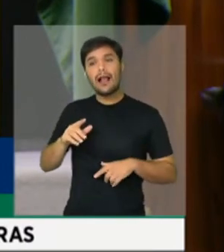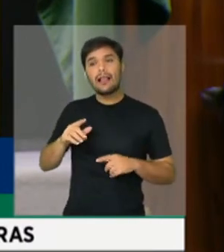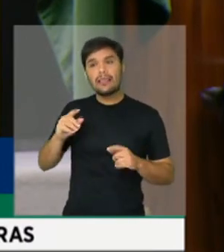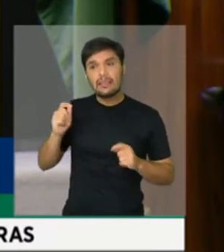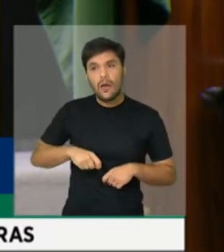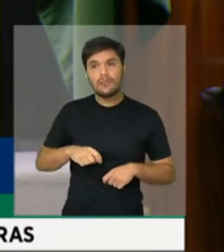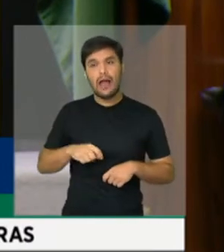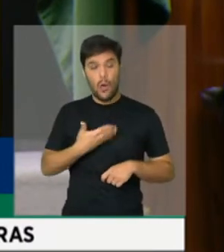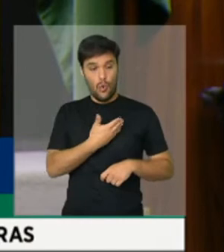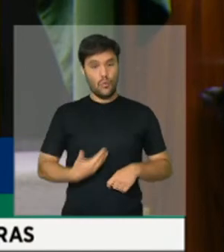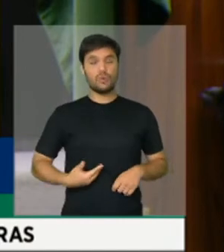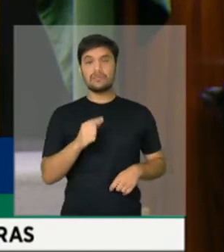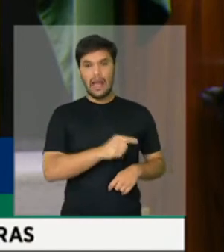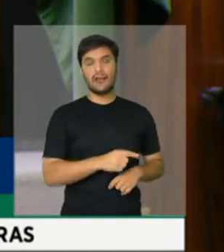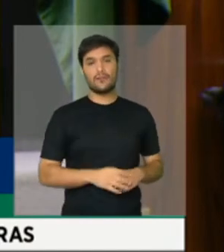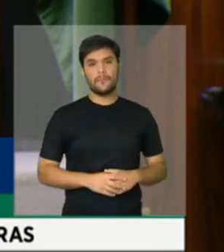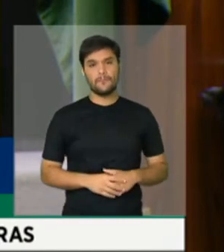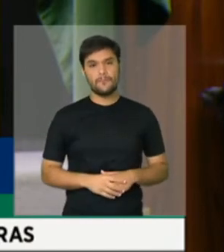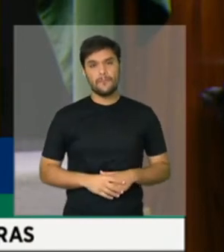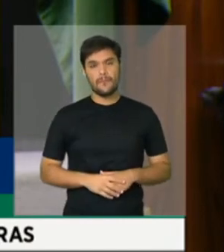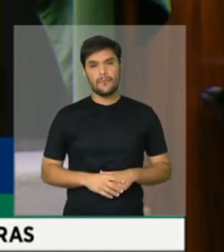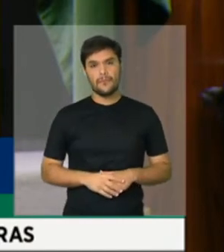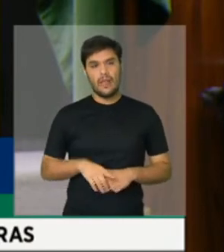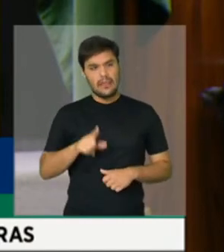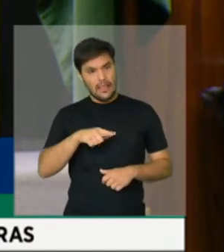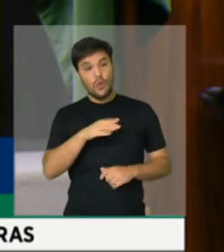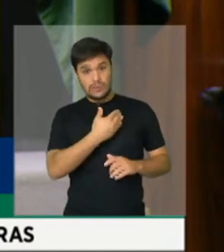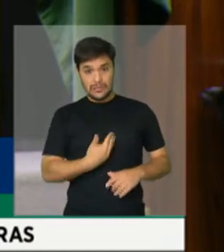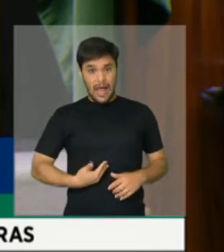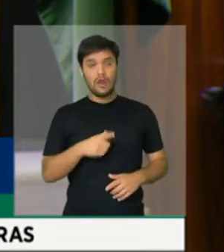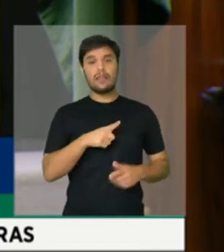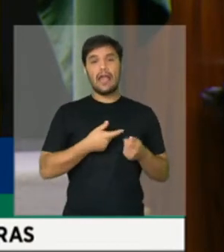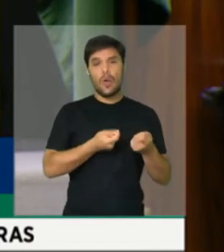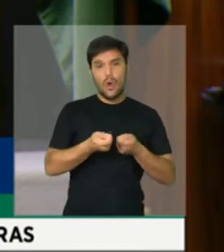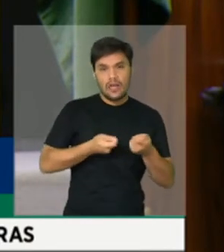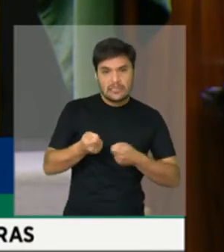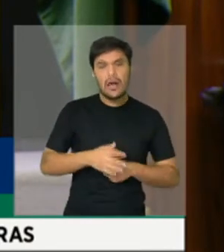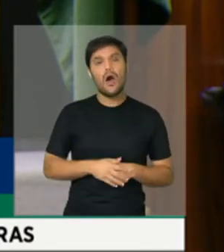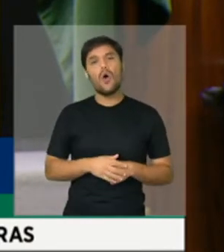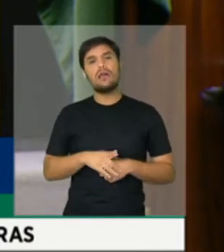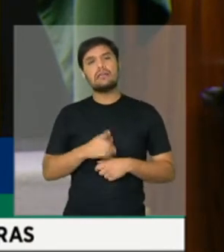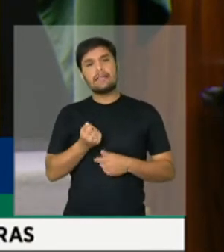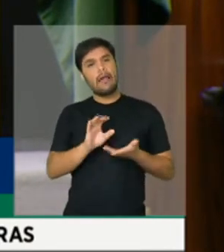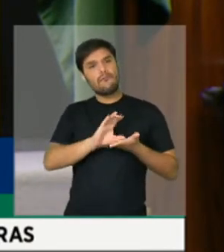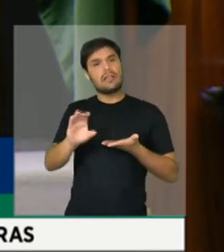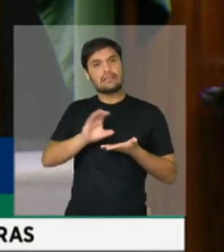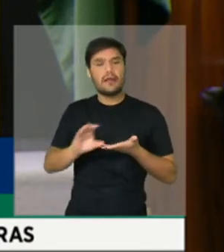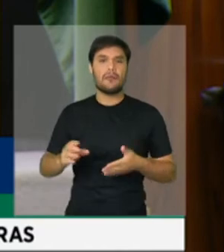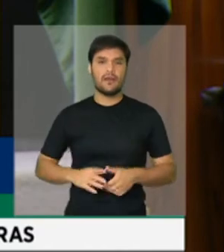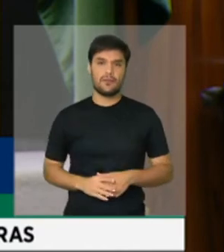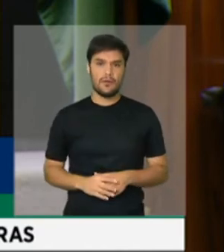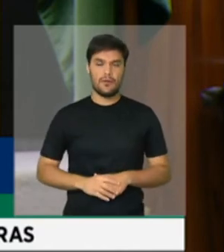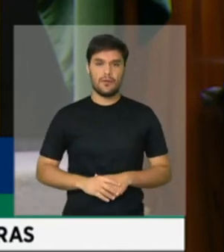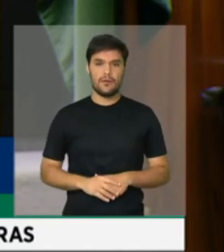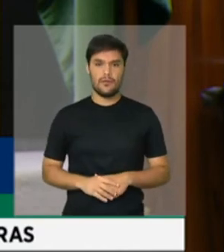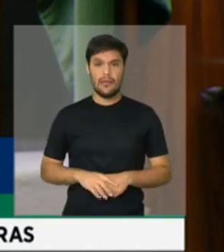PÚBLICA QUE TEM CONDIÇÕES DE CONSTRUIR. ENTÃO, VAMOS PARAR COM ESSA FORMA DE CRIMINALIZAR O ESTADO. PORQUE A INICIATIVA PRIVADA NÃO